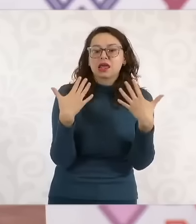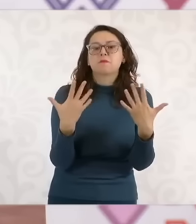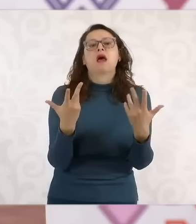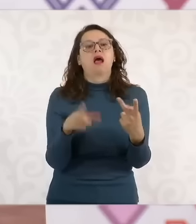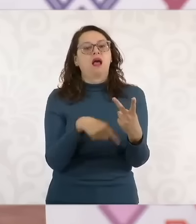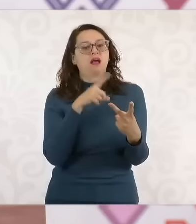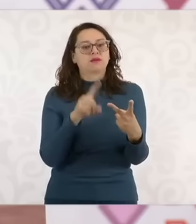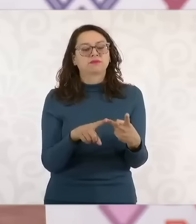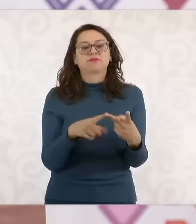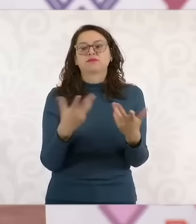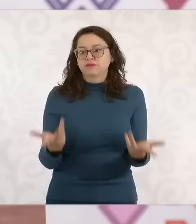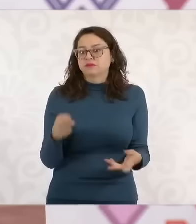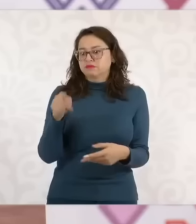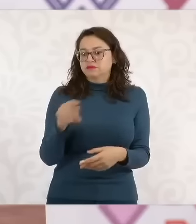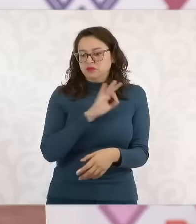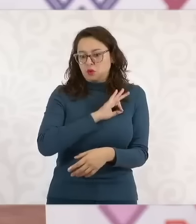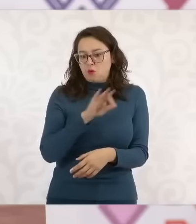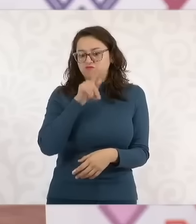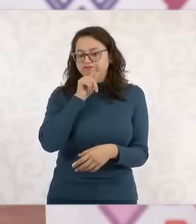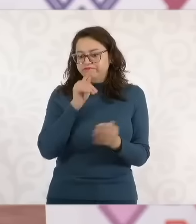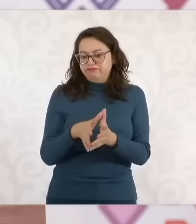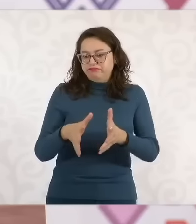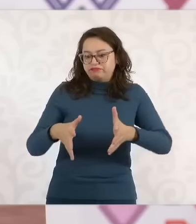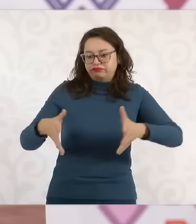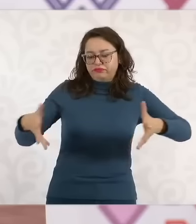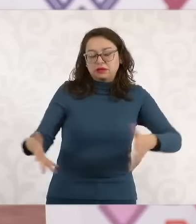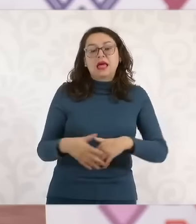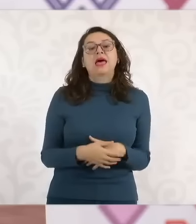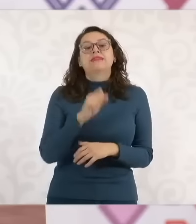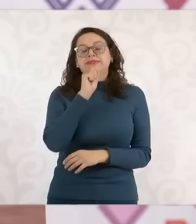tener una productividad alta en esta región y además con esto completamos nuestro footprint